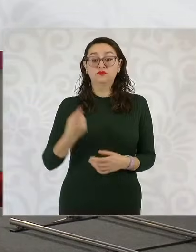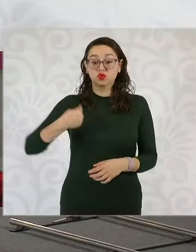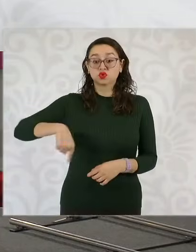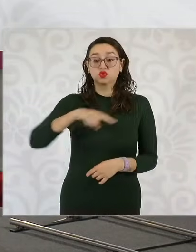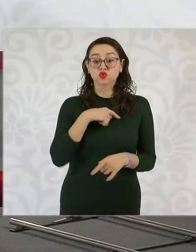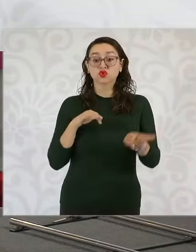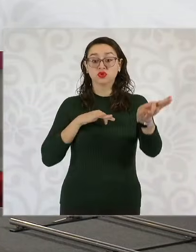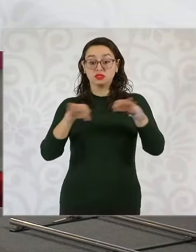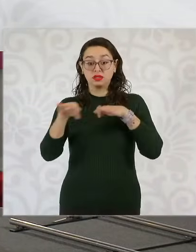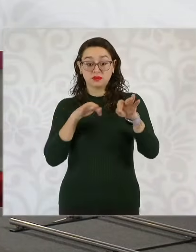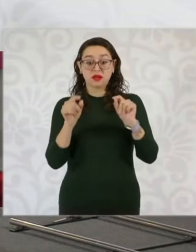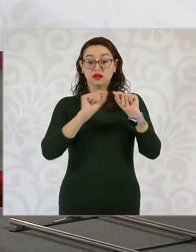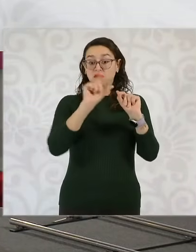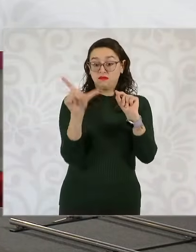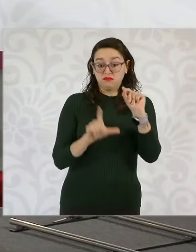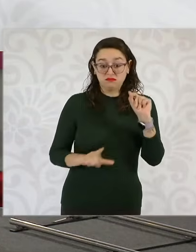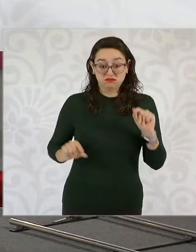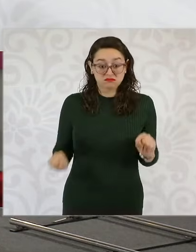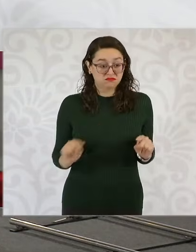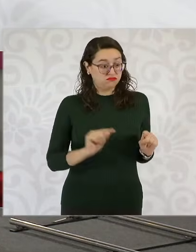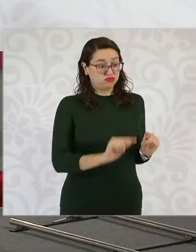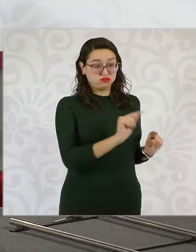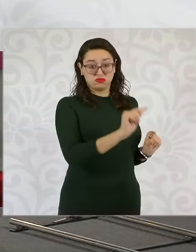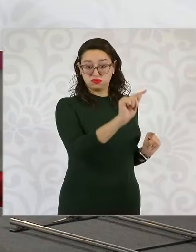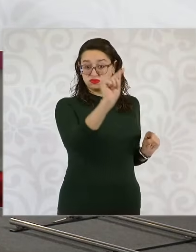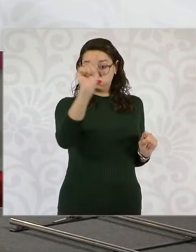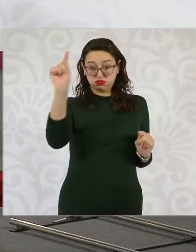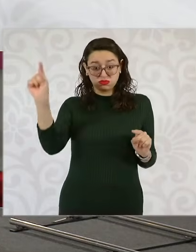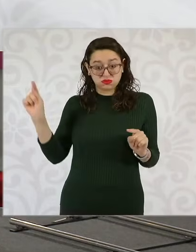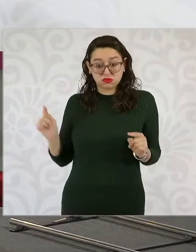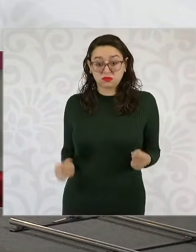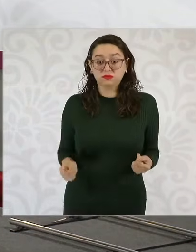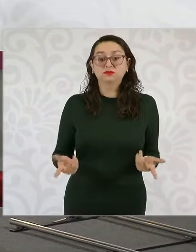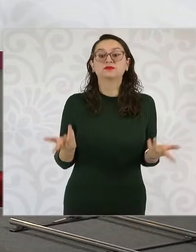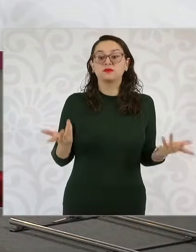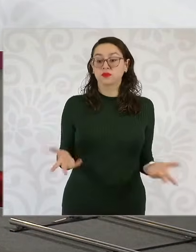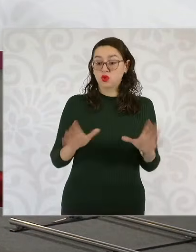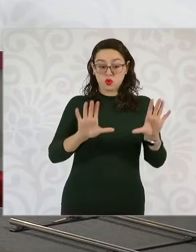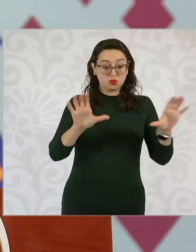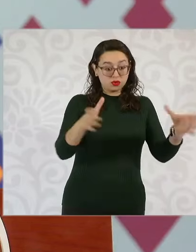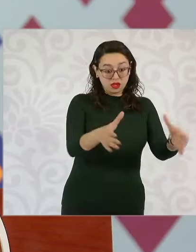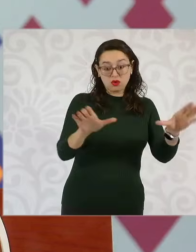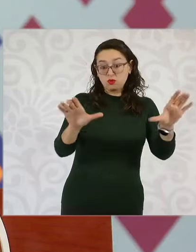Mexicana donde tenemos terminales de distribución nosotros ayudamos a las comunidades También